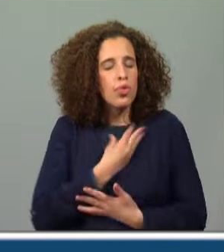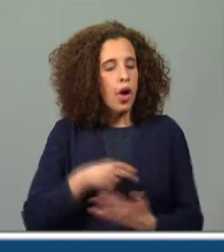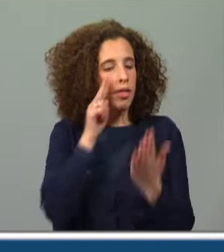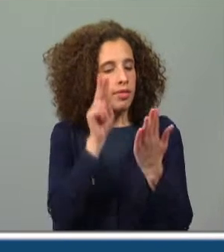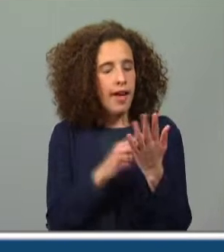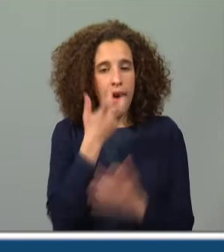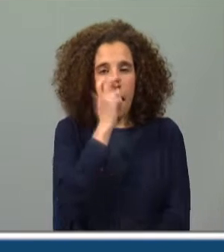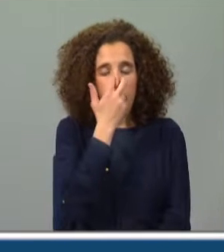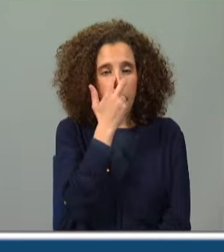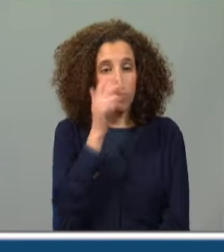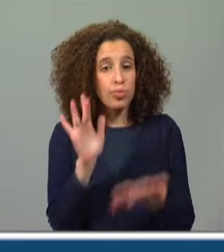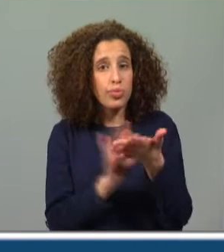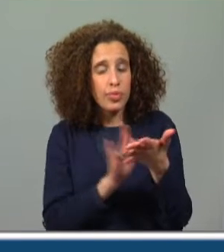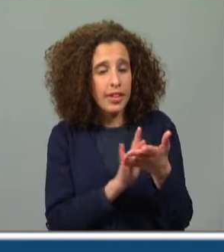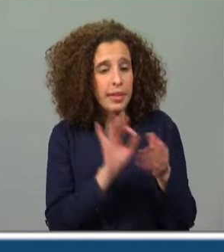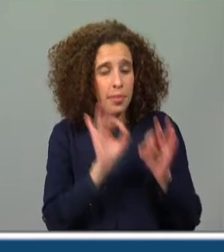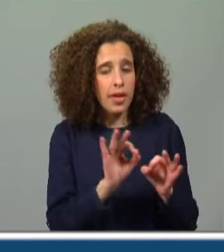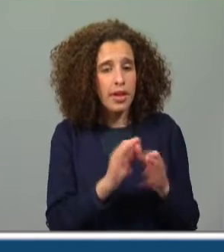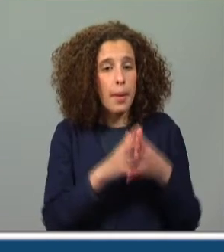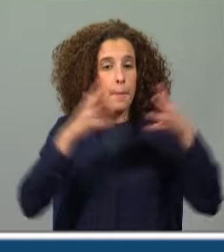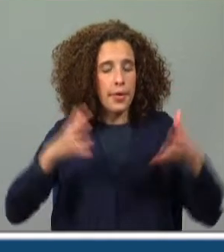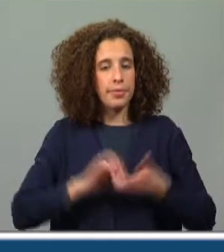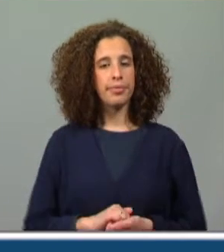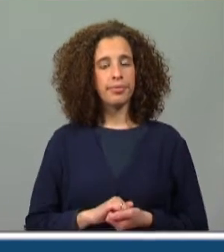sua curiosidade por aquele livro era o maior 他對那本書的好奇心是較大